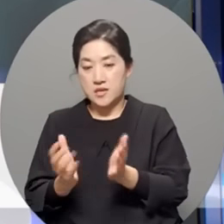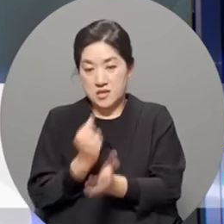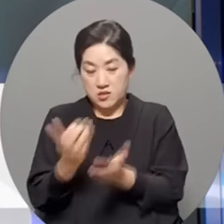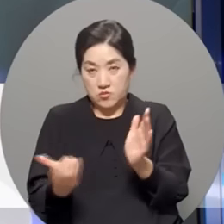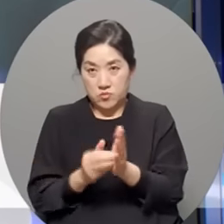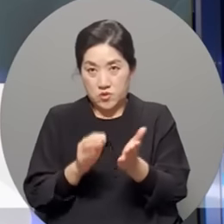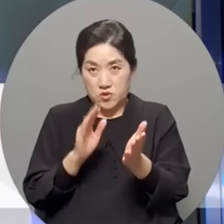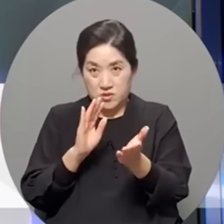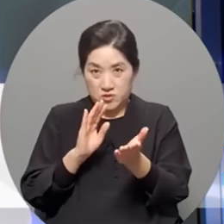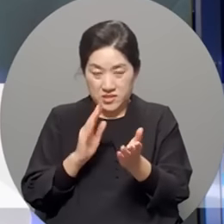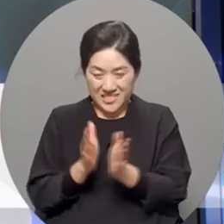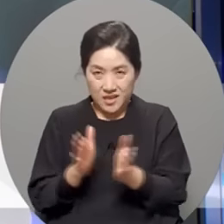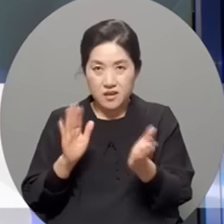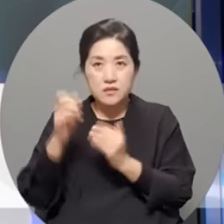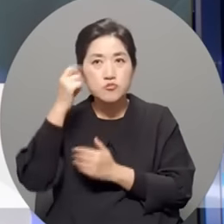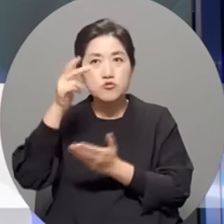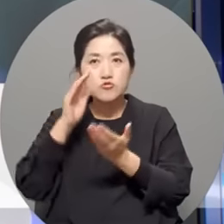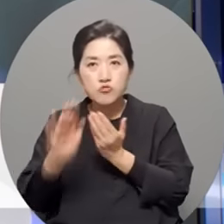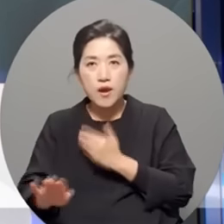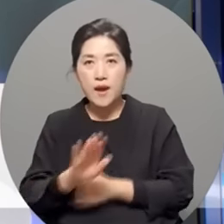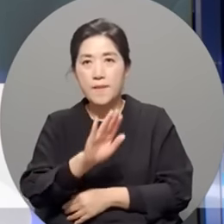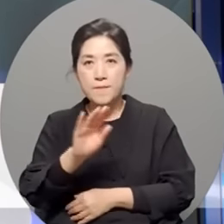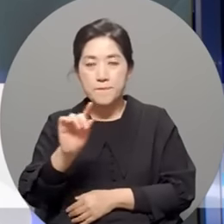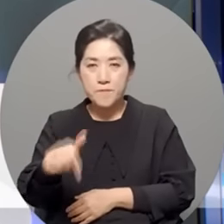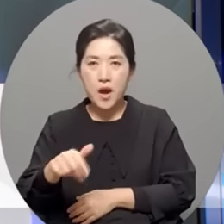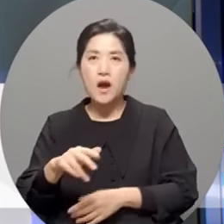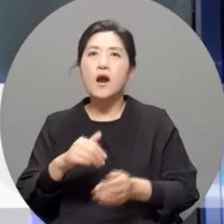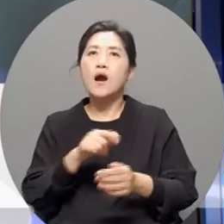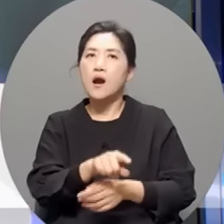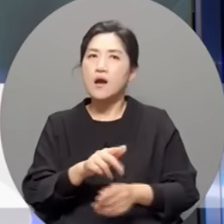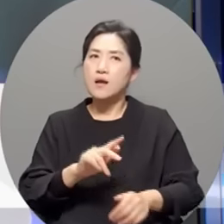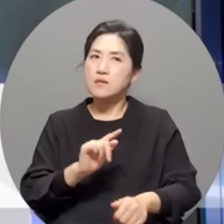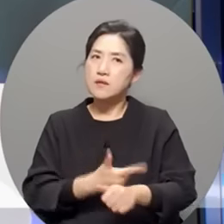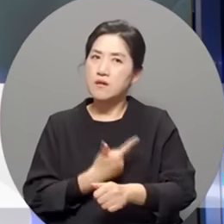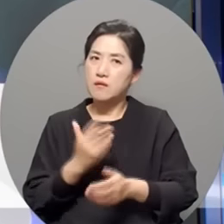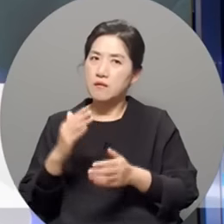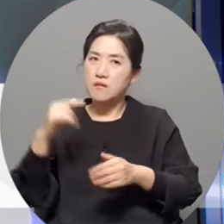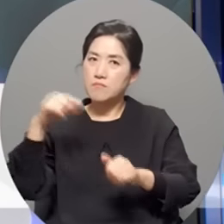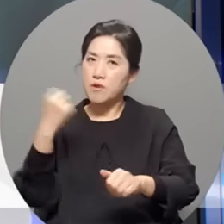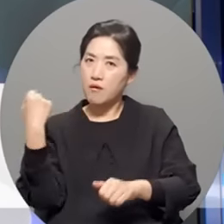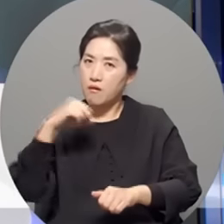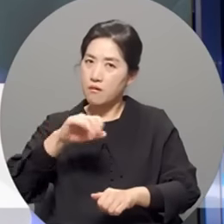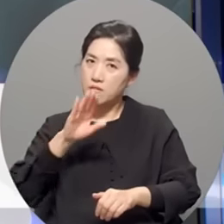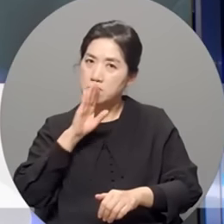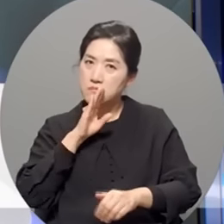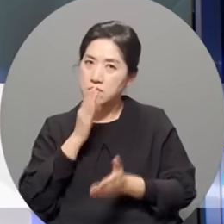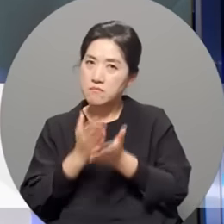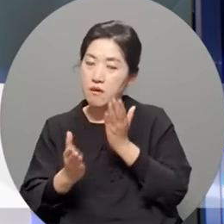그런데 국방부 검찰단이 이미 강제 수사가 시작되고 일주일이 지난 뒤에야 비로소 박